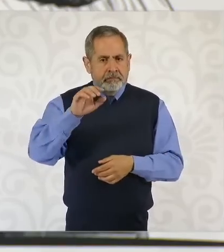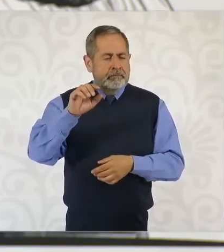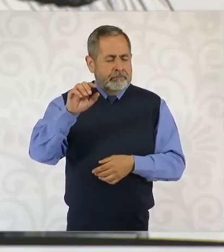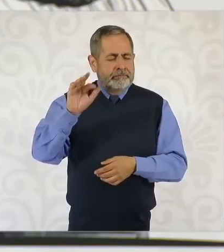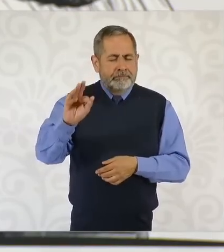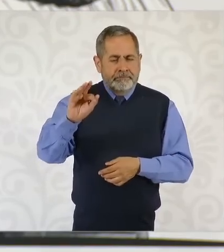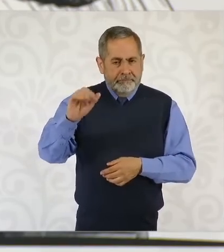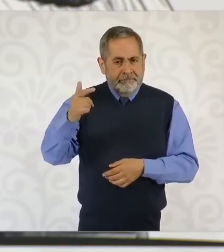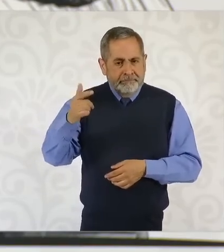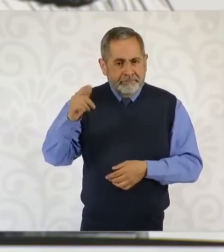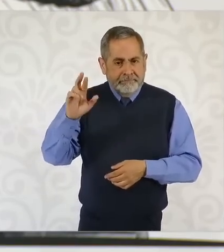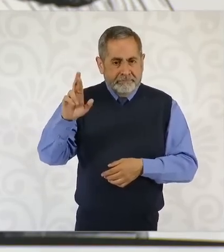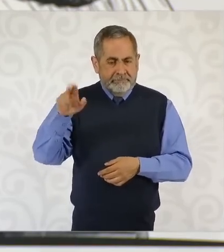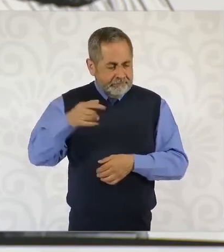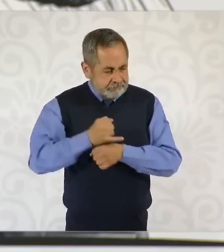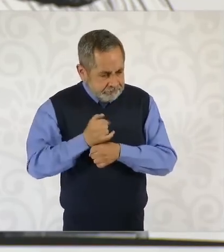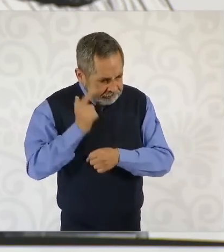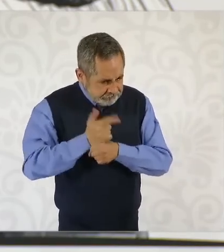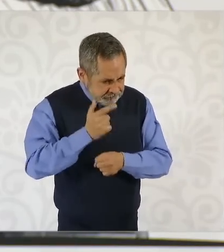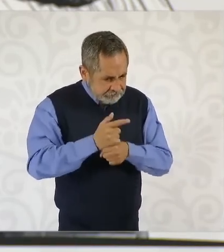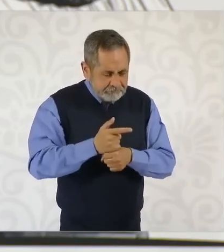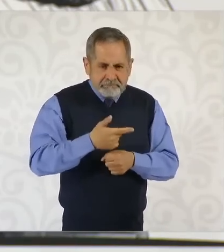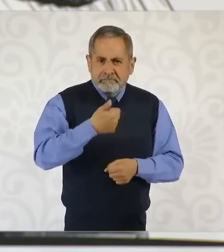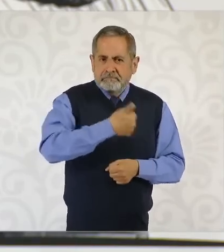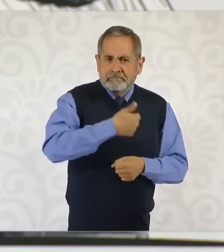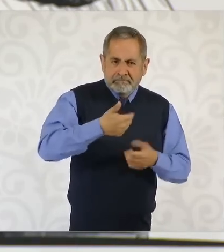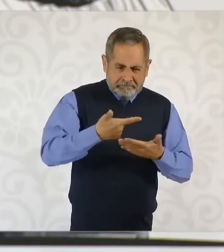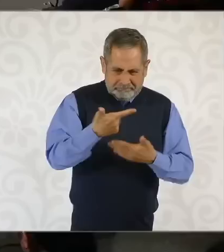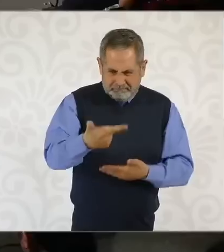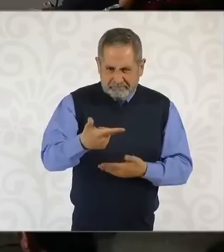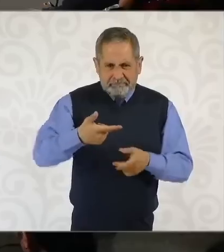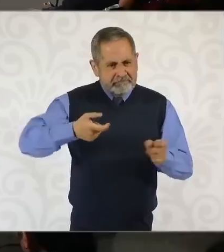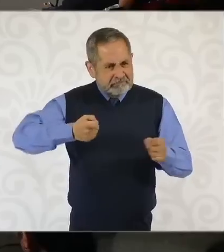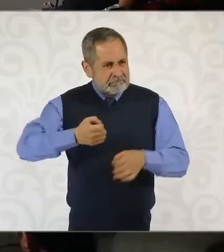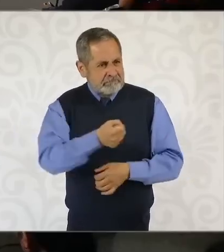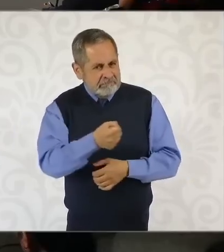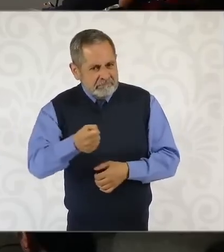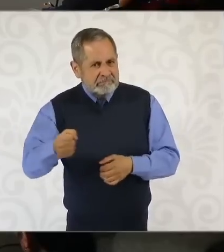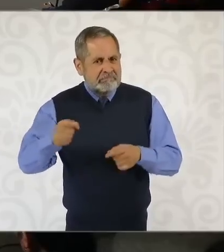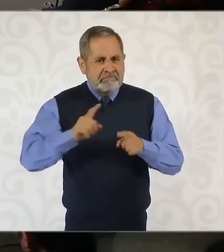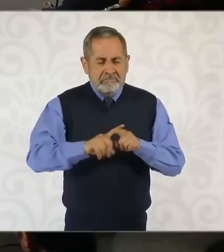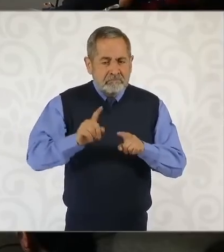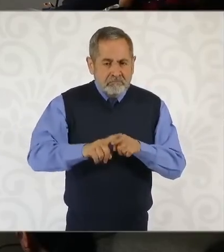arma entonces eso es una prueba muy muy